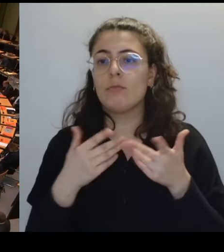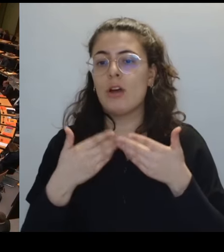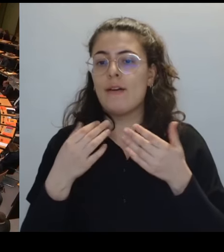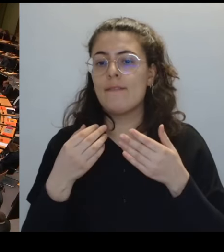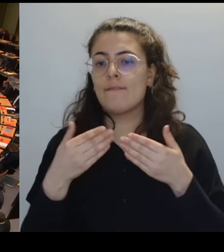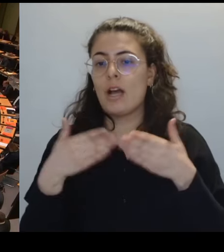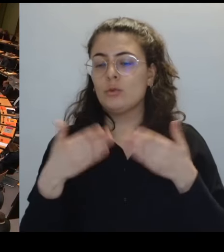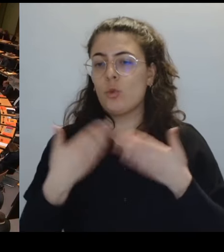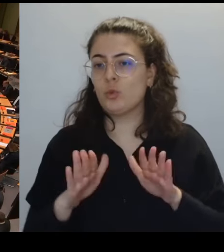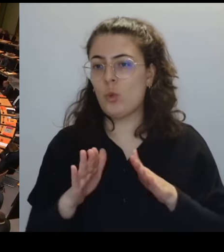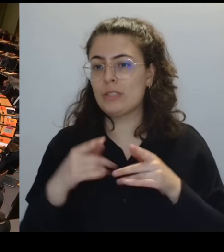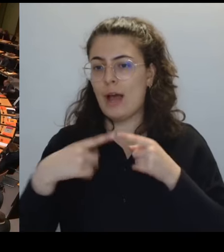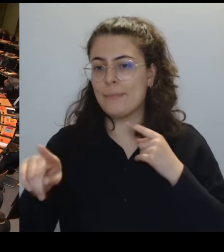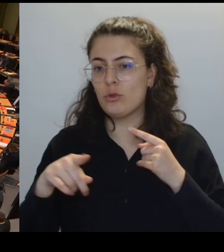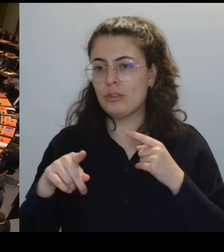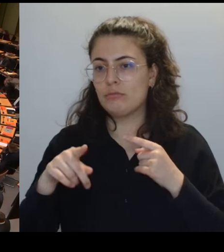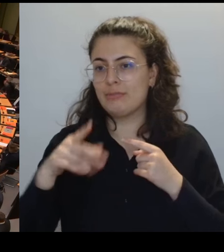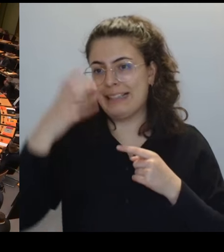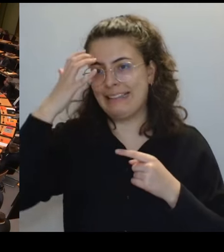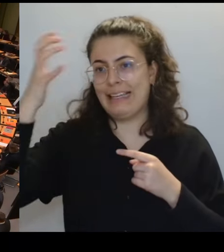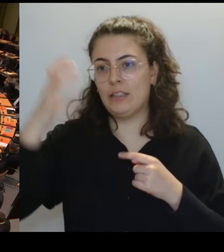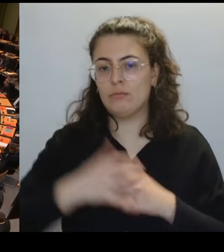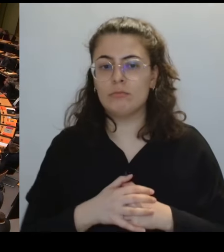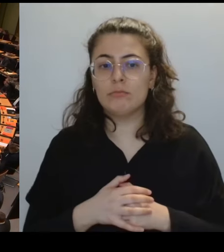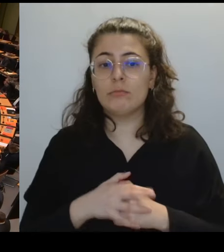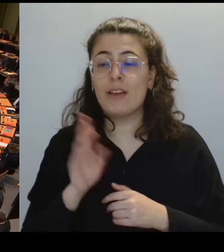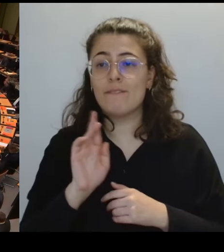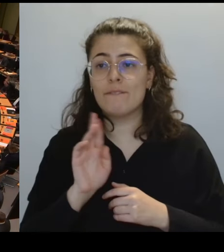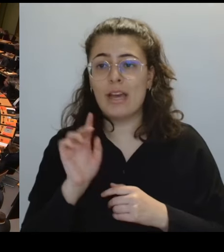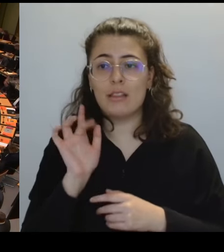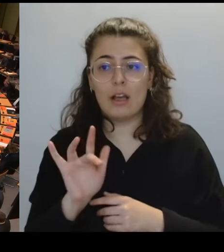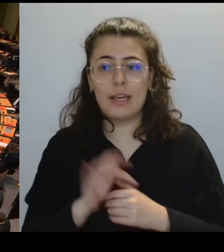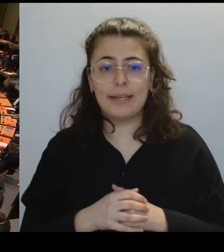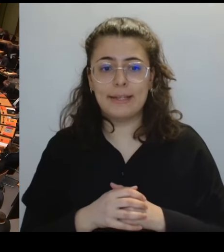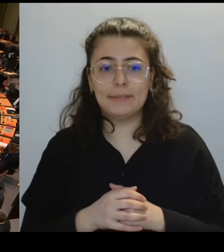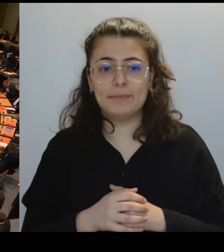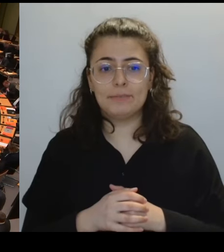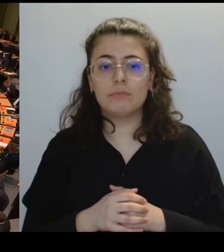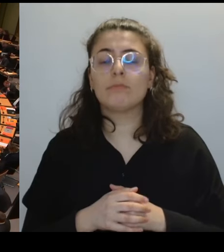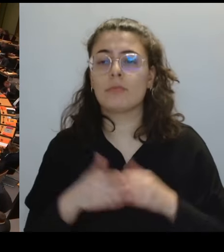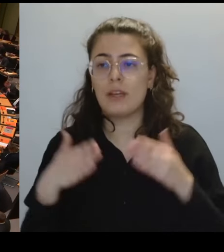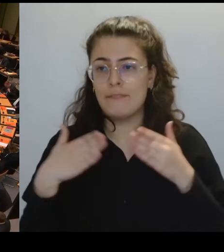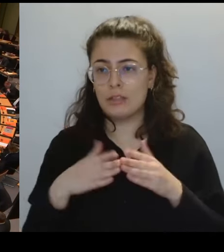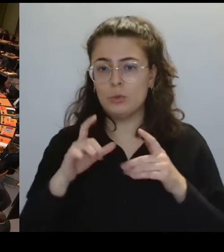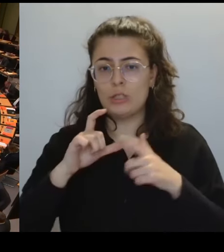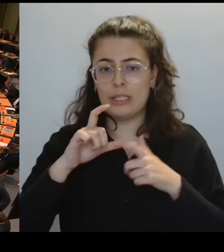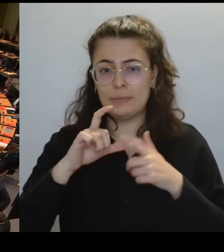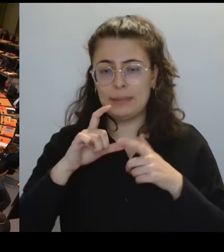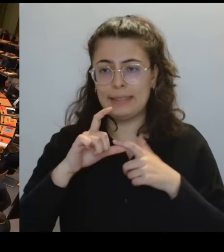Wer stimmt dagegen? Das sind die Fraktionen der SPD sowie der CDU und der fraktionslose Abgeordnete Brousek.